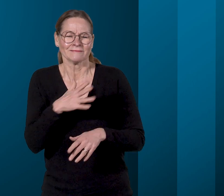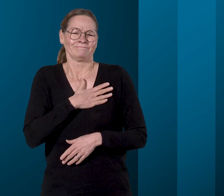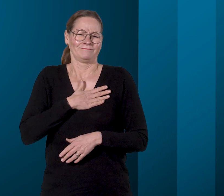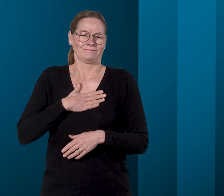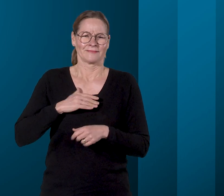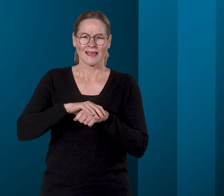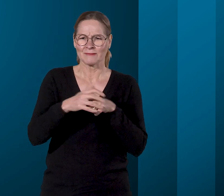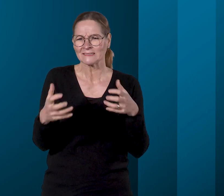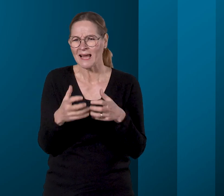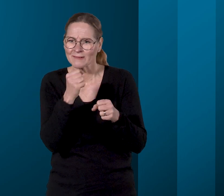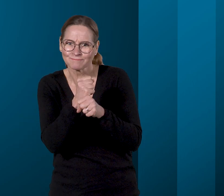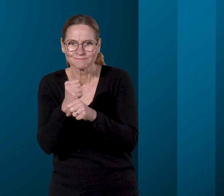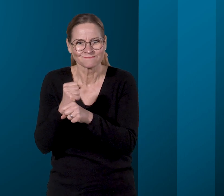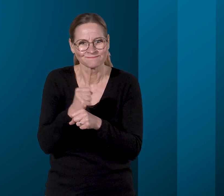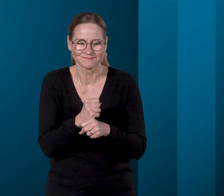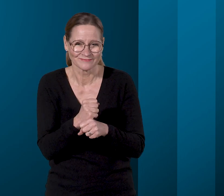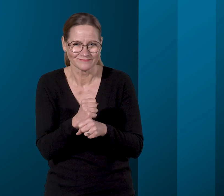ja valmistavat herkullisen hedelmäsalaatin.